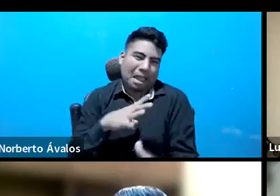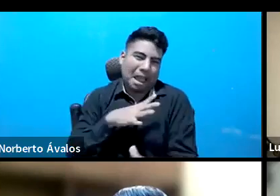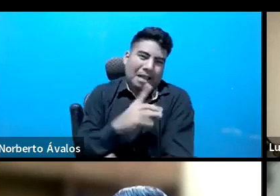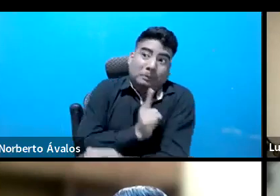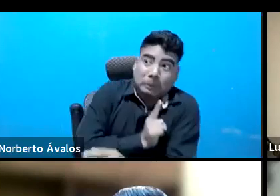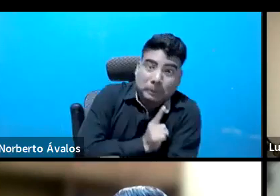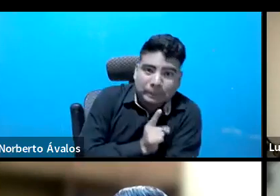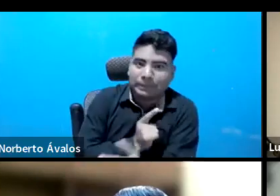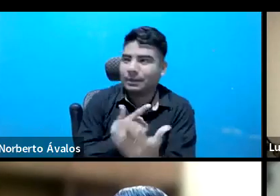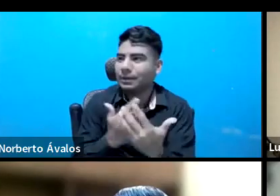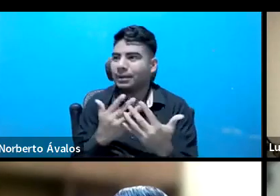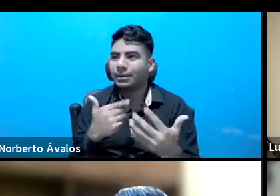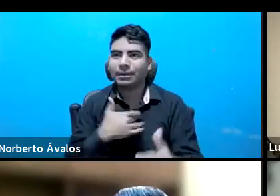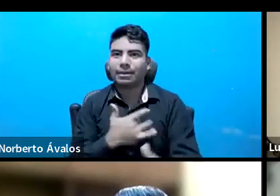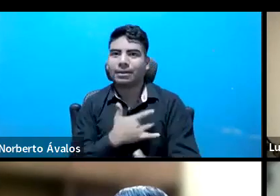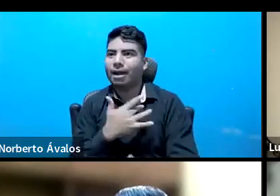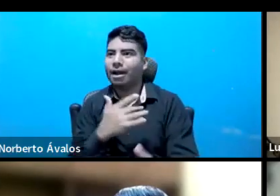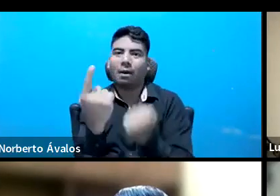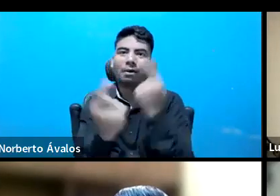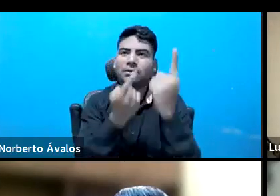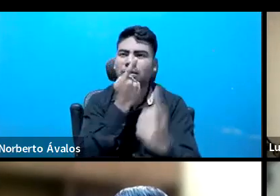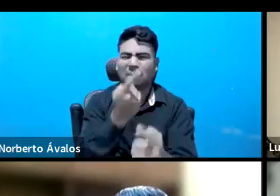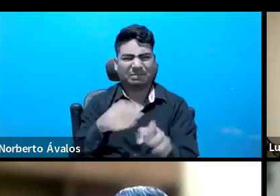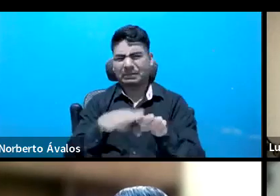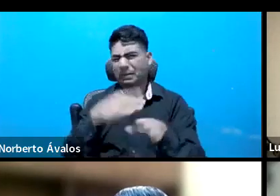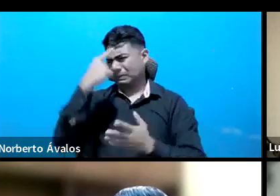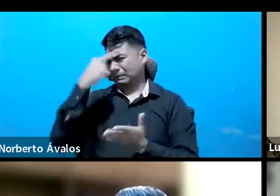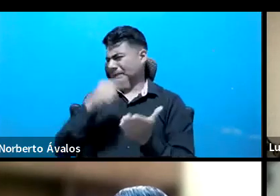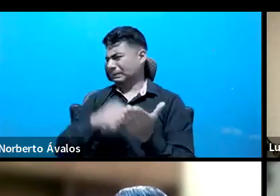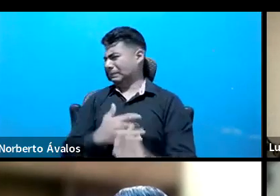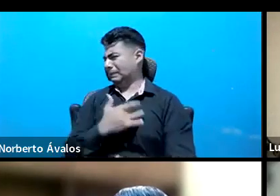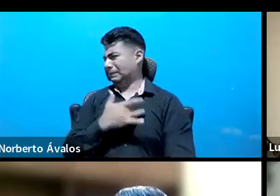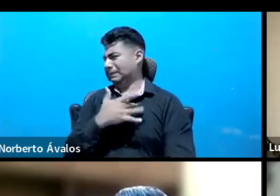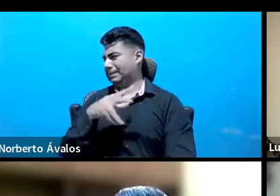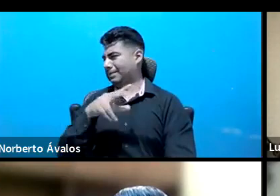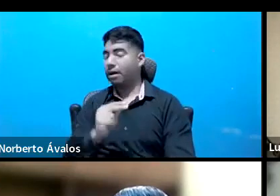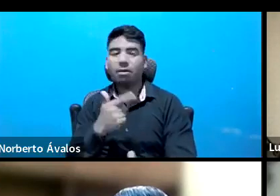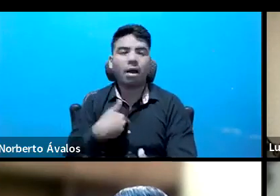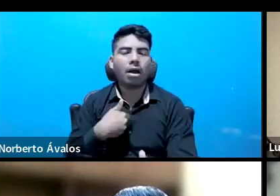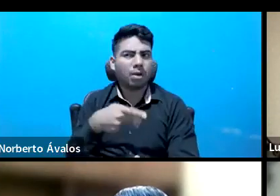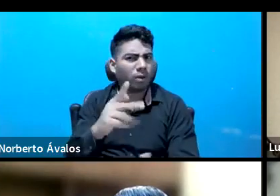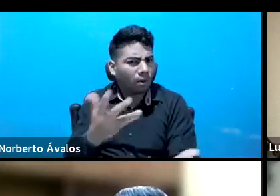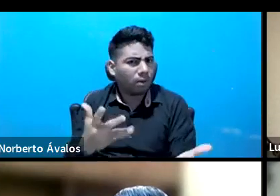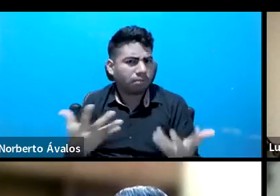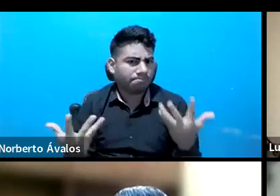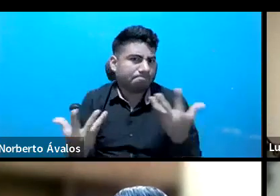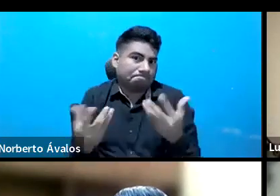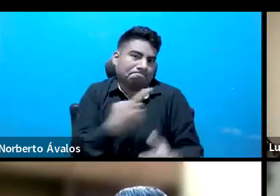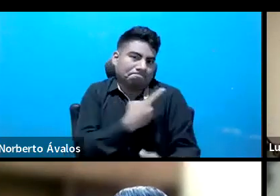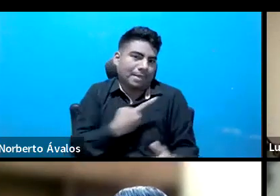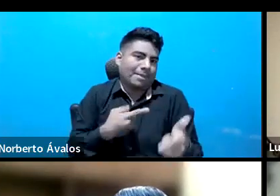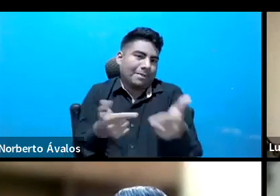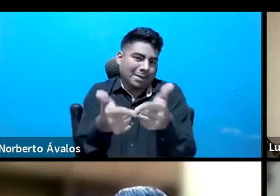repente No hay como quien no se quien nos entienda o nos crea lo que lo que estamos en mi caso, por ejemplo.